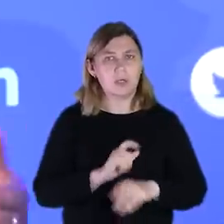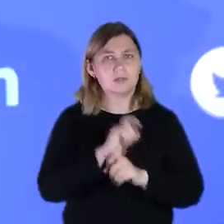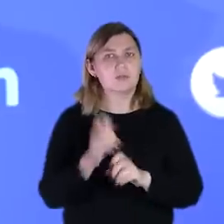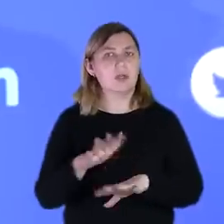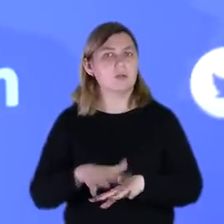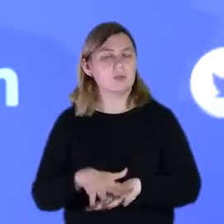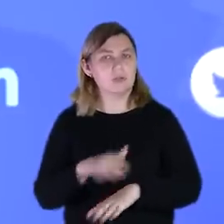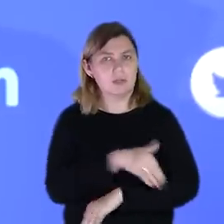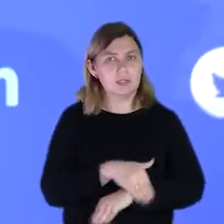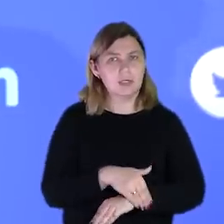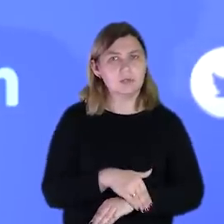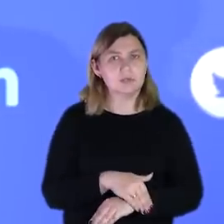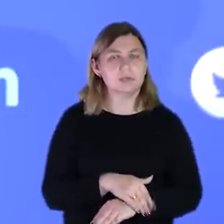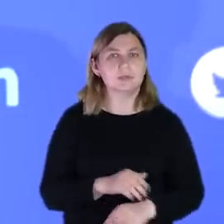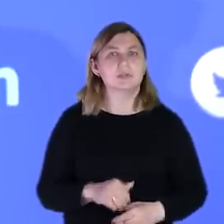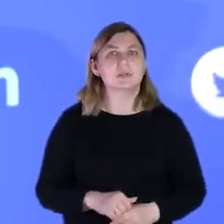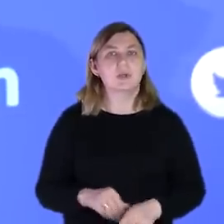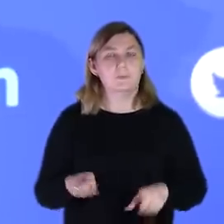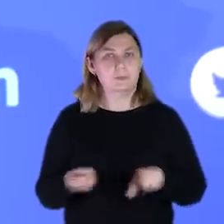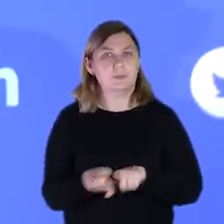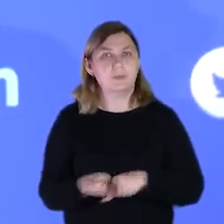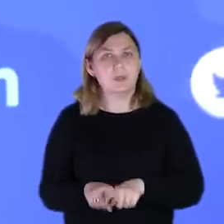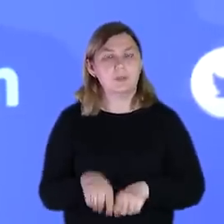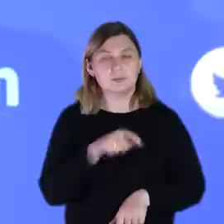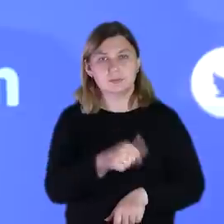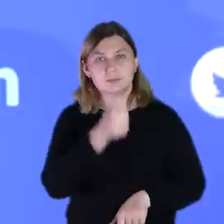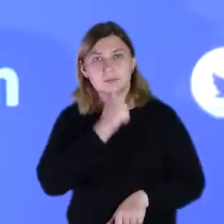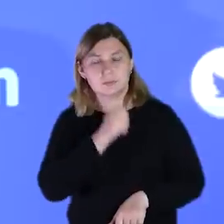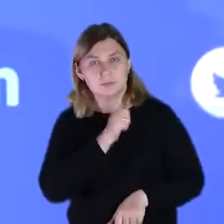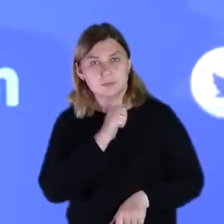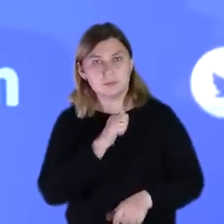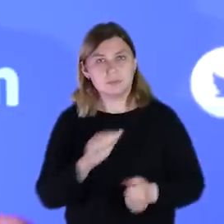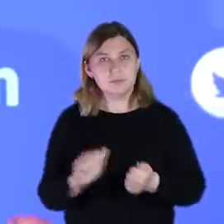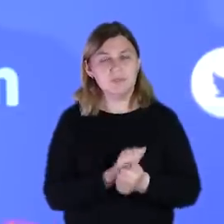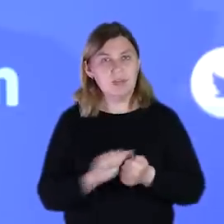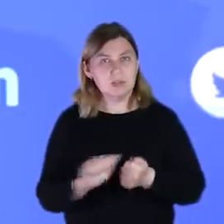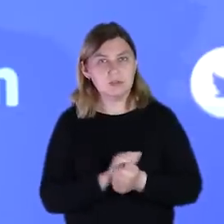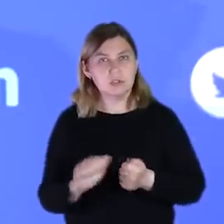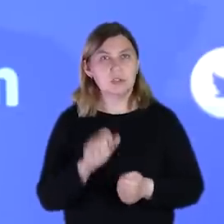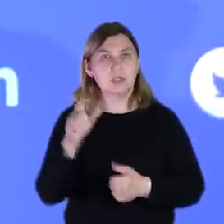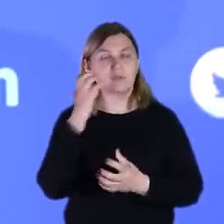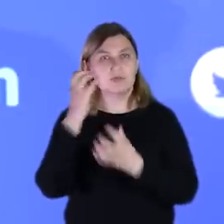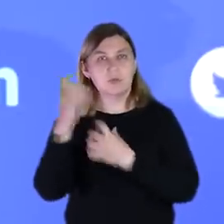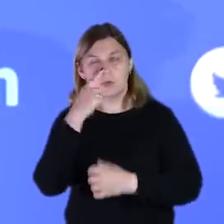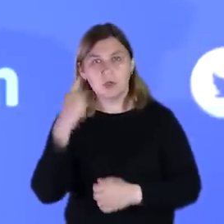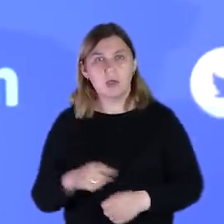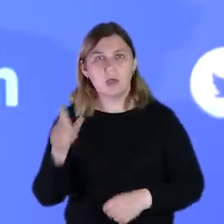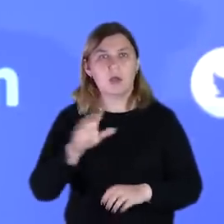systemie granic. I usiłował te rzeczy zwalczać ze strony wywiadu sowieckiego Korpus Ochrony Pogranicza,